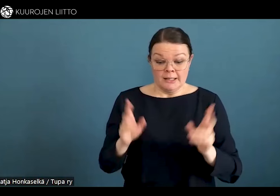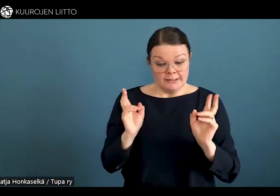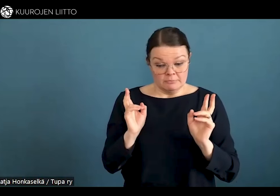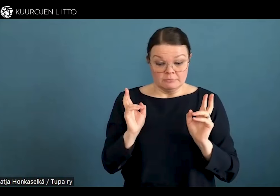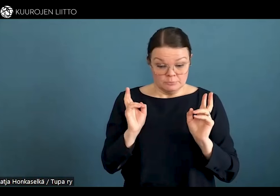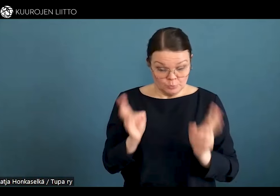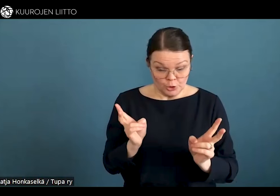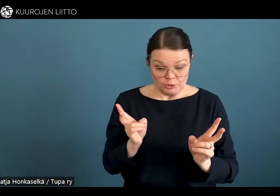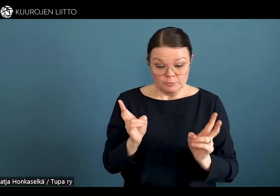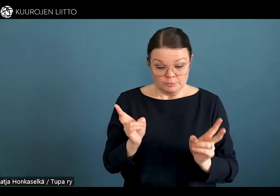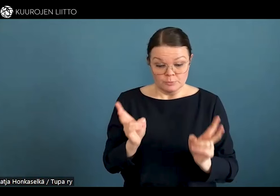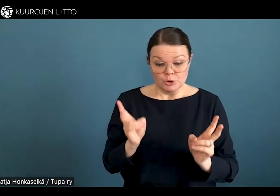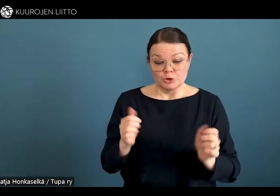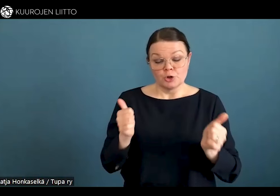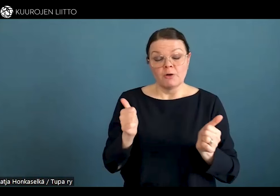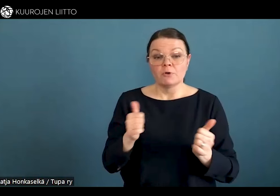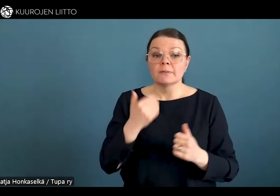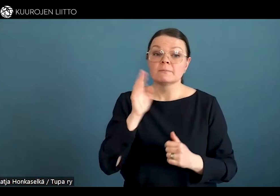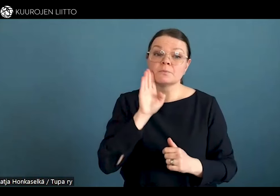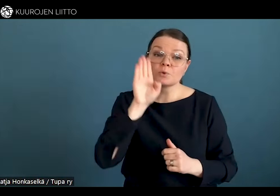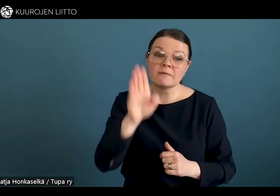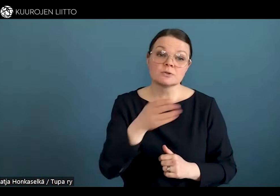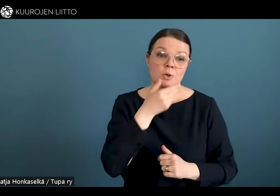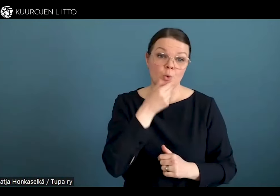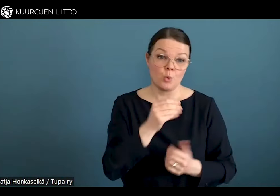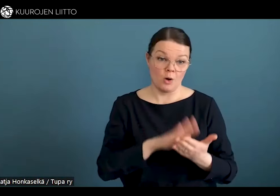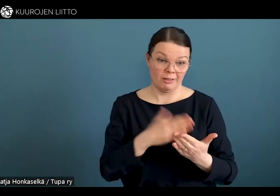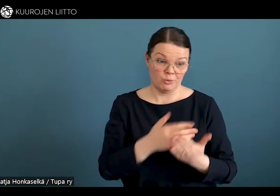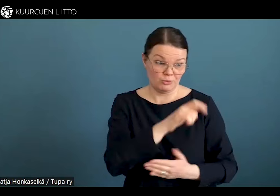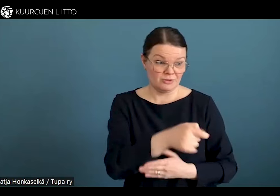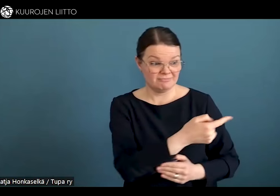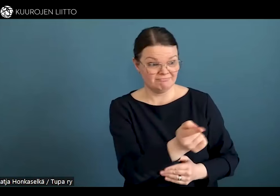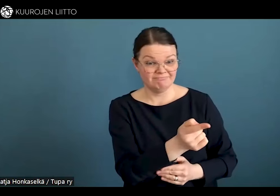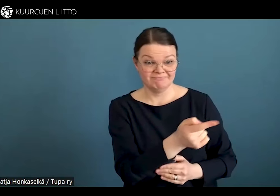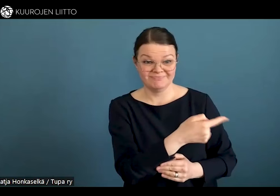Toivon myös, että nuoret tulkit hakeutuvat tulkkausalalle, -